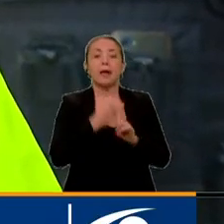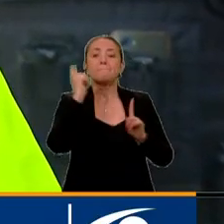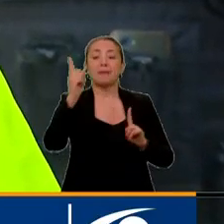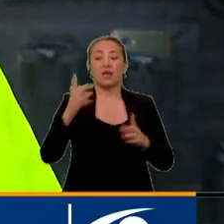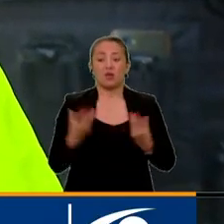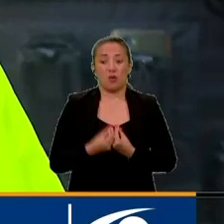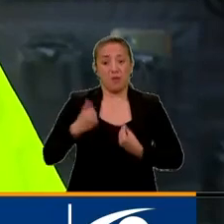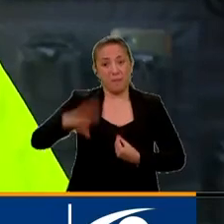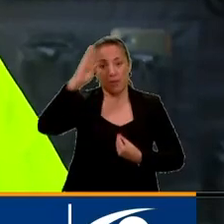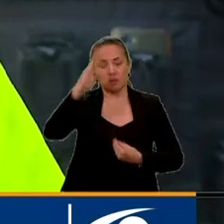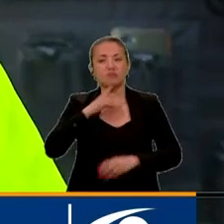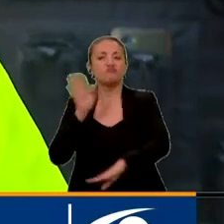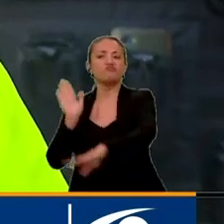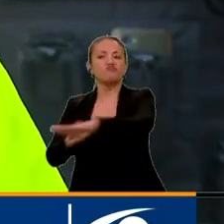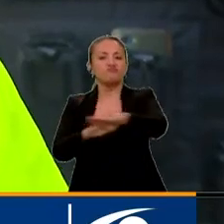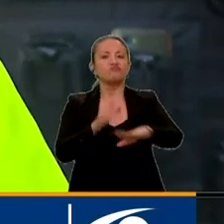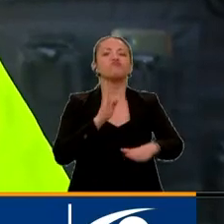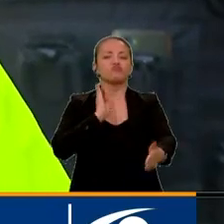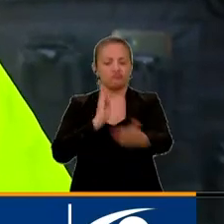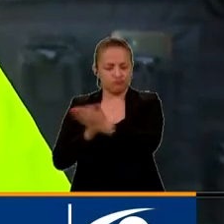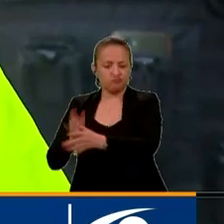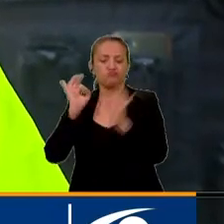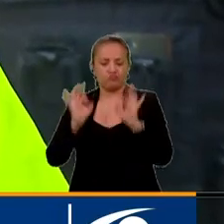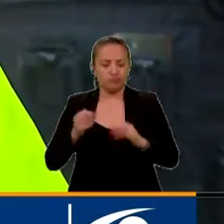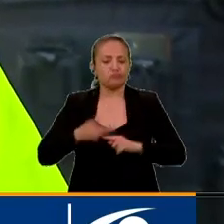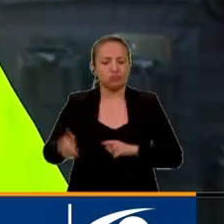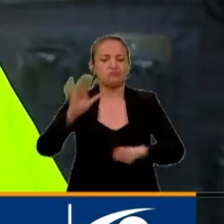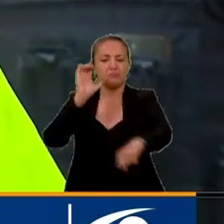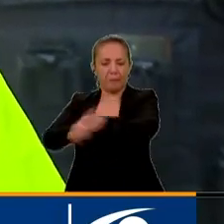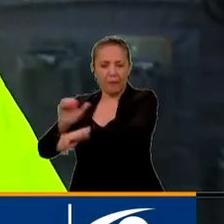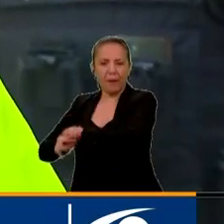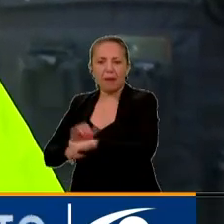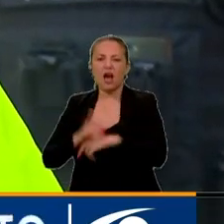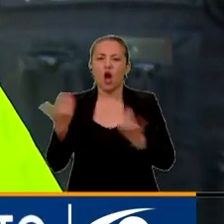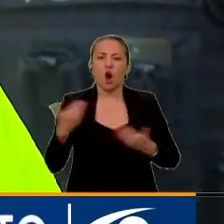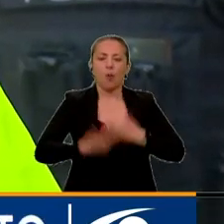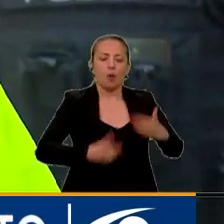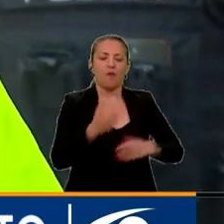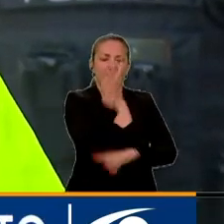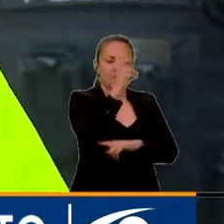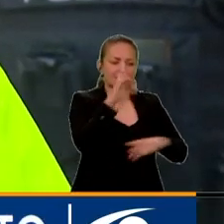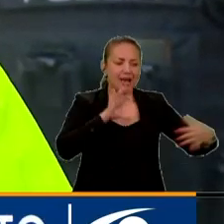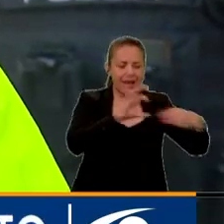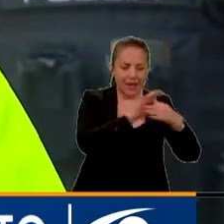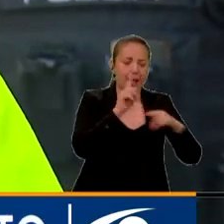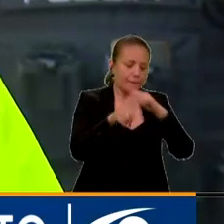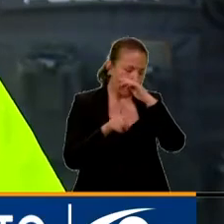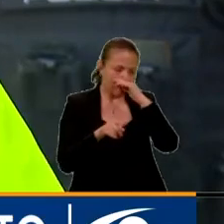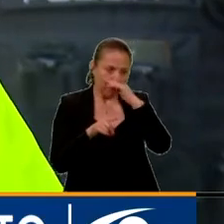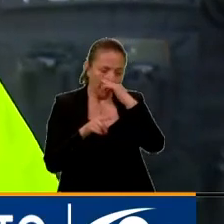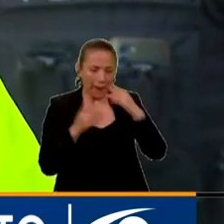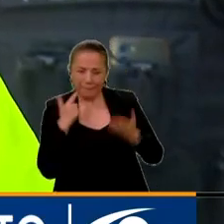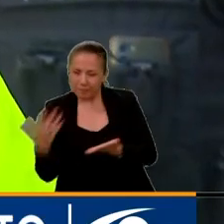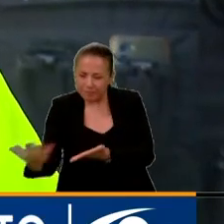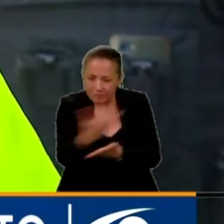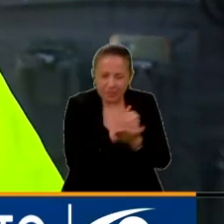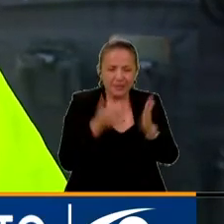)) esta persona sí venía siendo víctima de extorsión por eso el motivo de investigación por